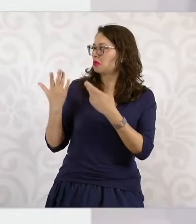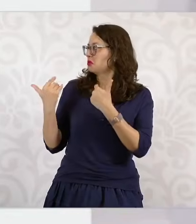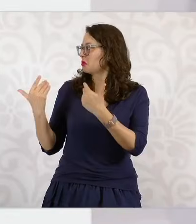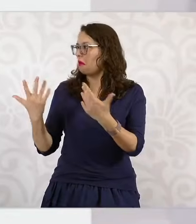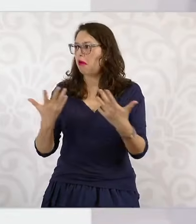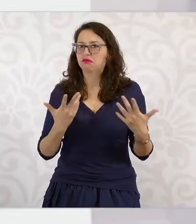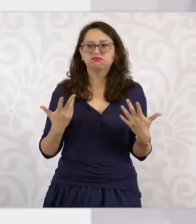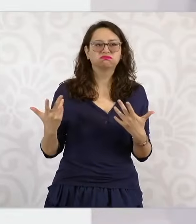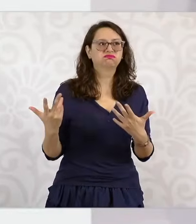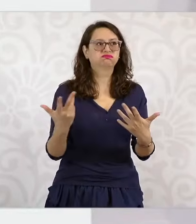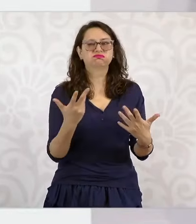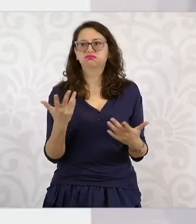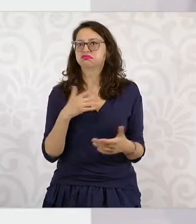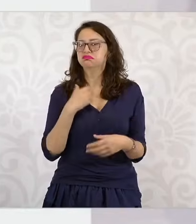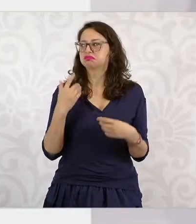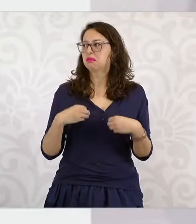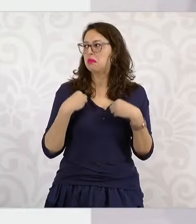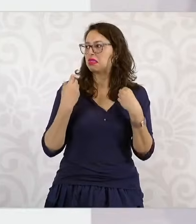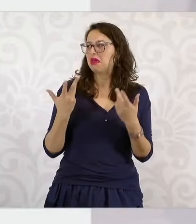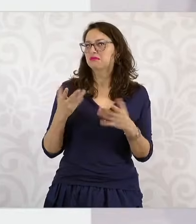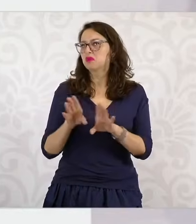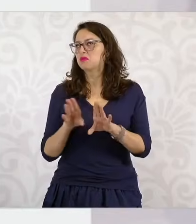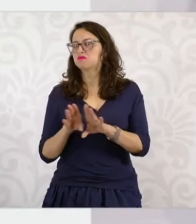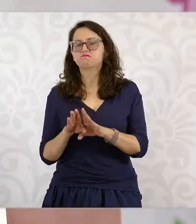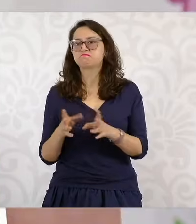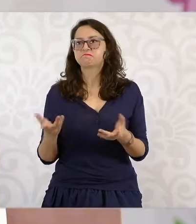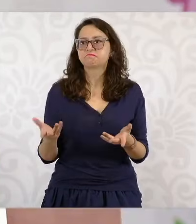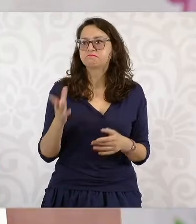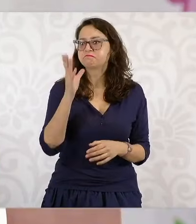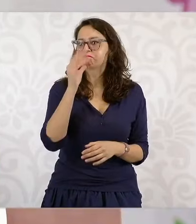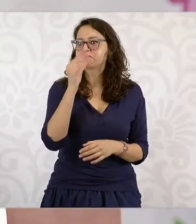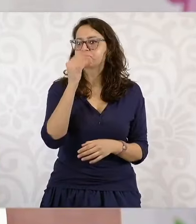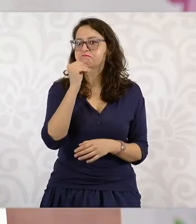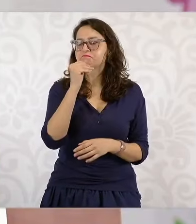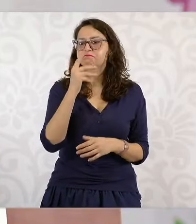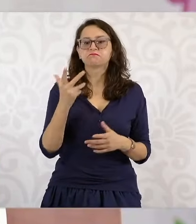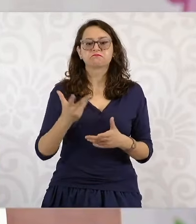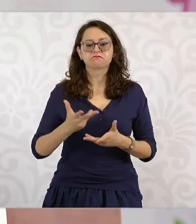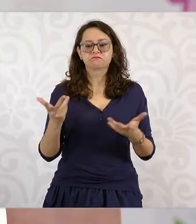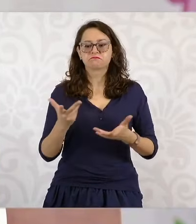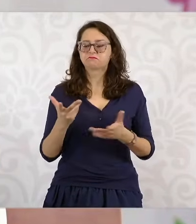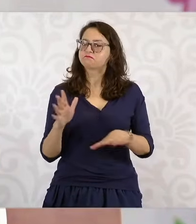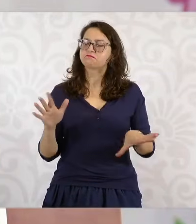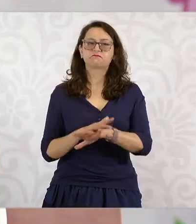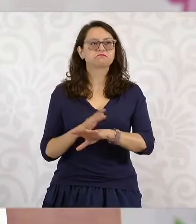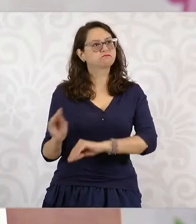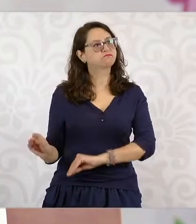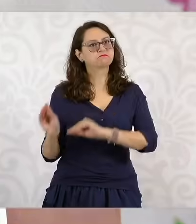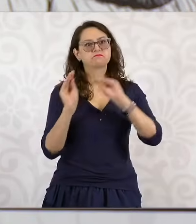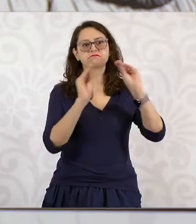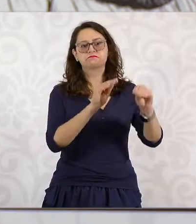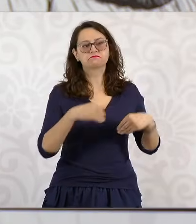construir una buena vida en México. sencillamente fueron a buscar a sus familiares. Entonces,